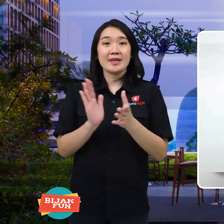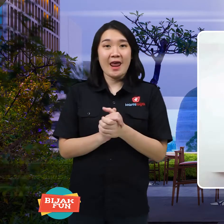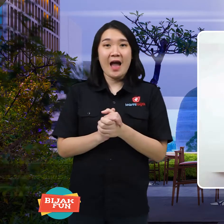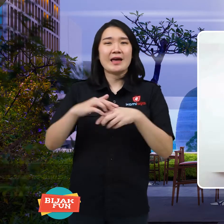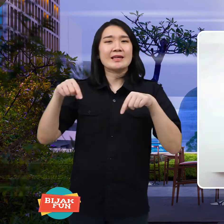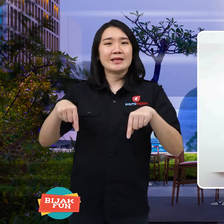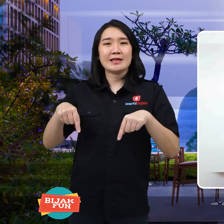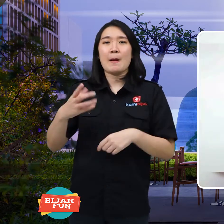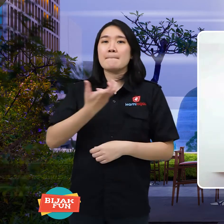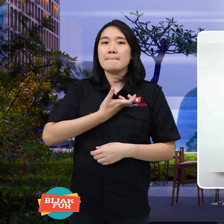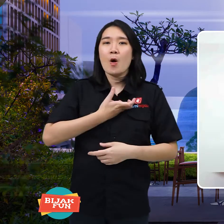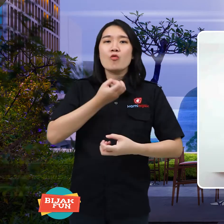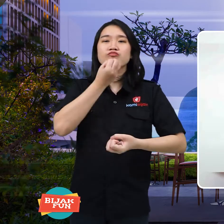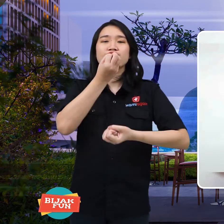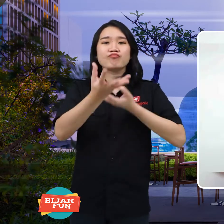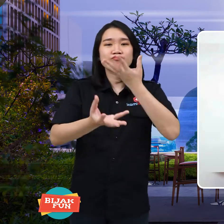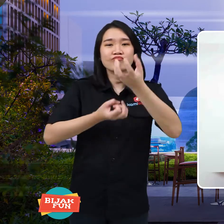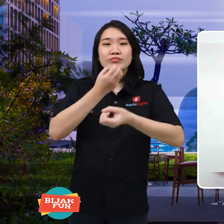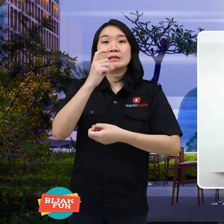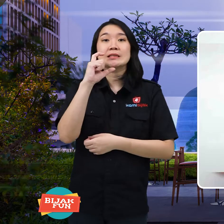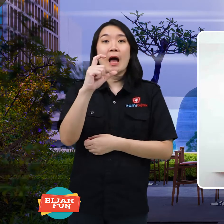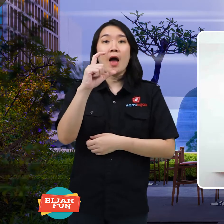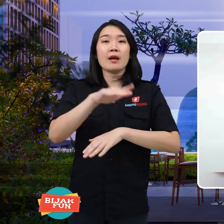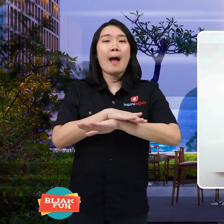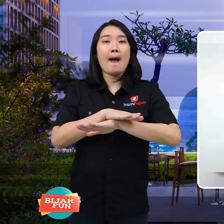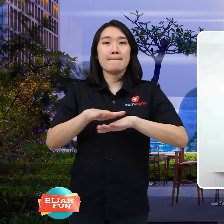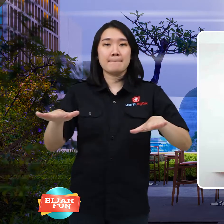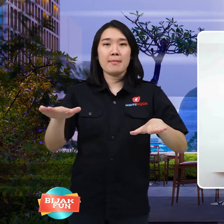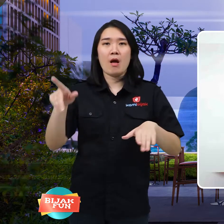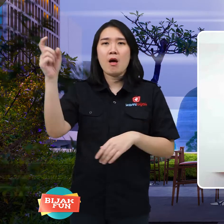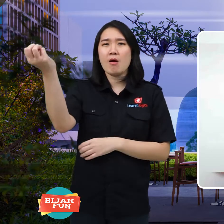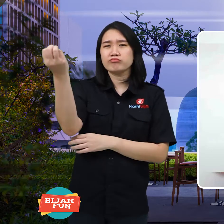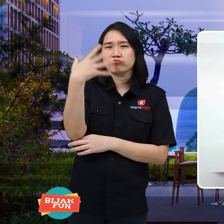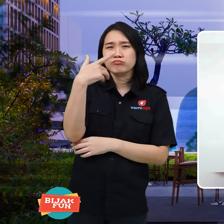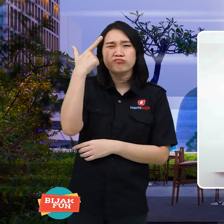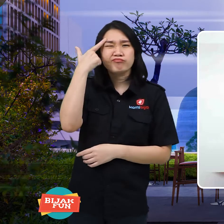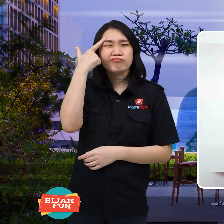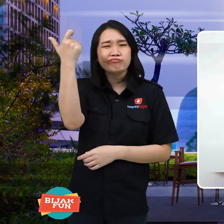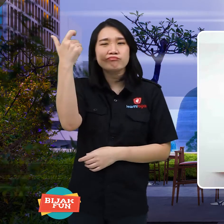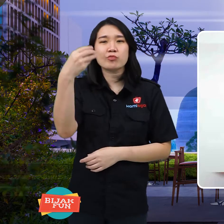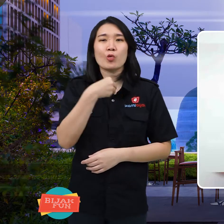Nah, ini mau dijelaskan cara amannya,